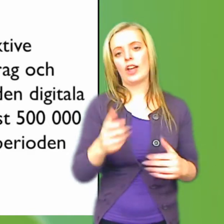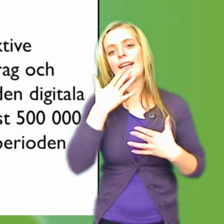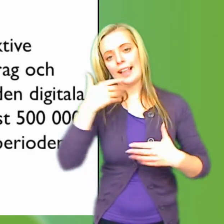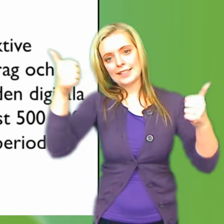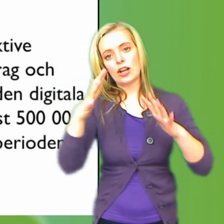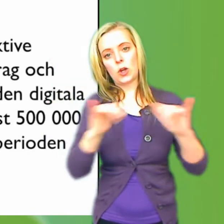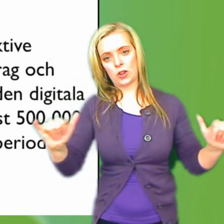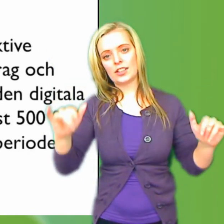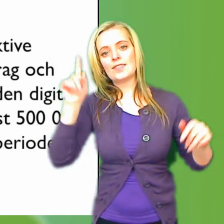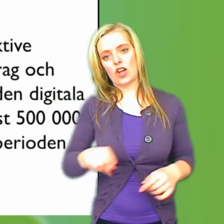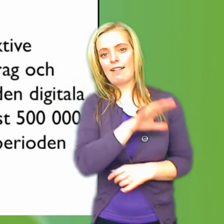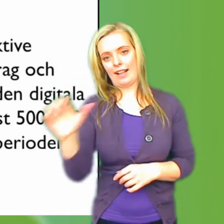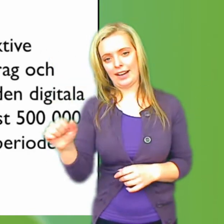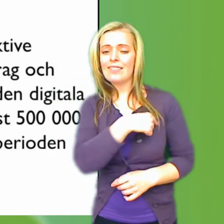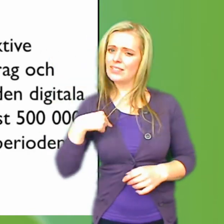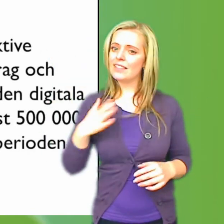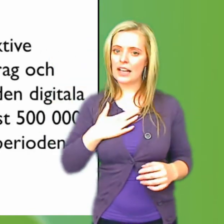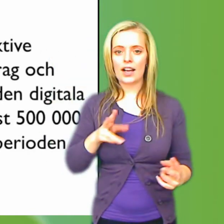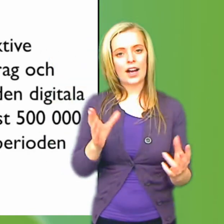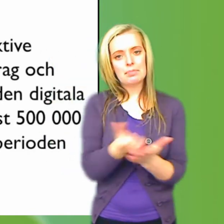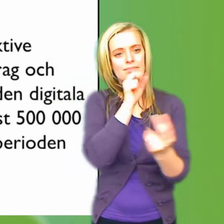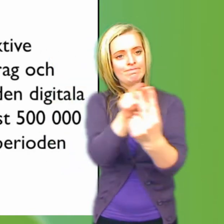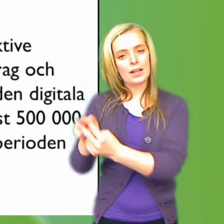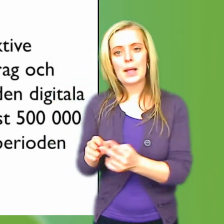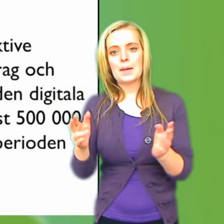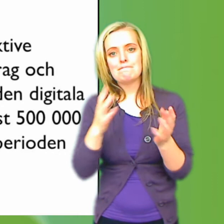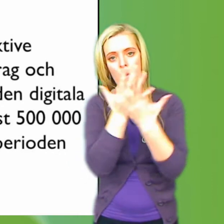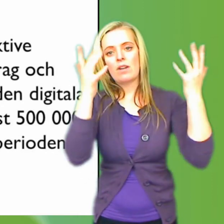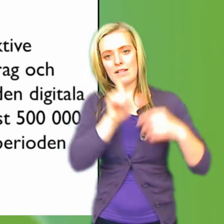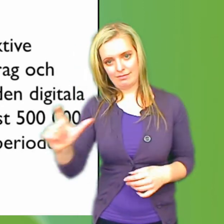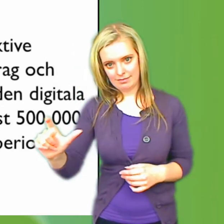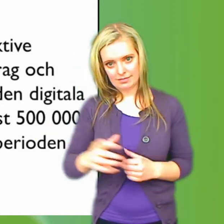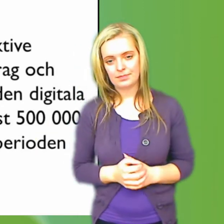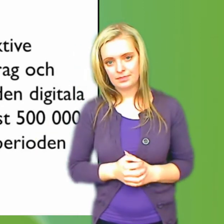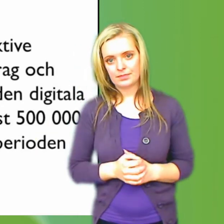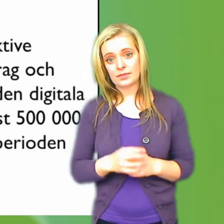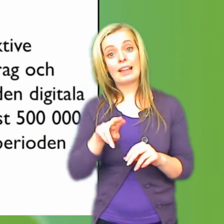Vi vill nå många. nästa steg är nu, när vi bjuder in alla som vill